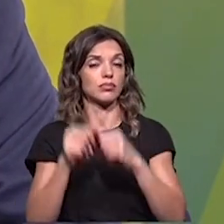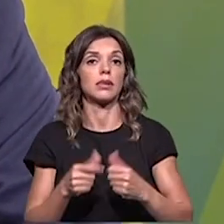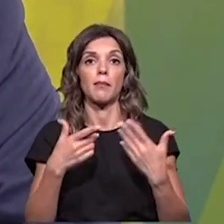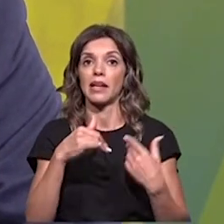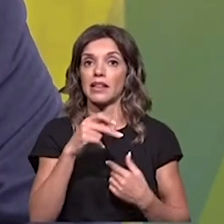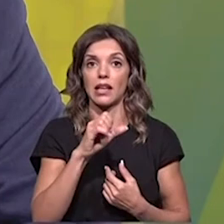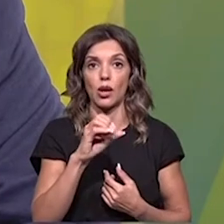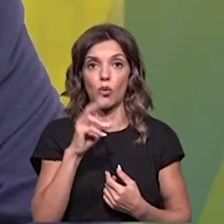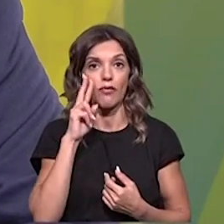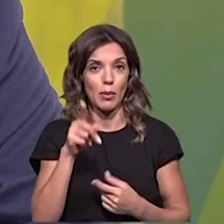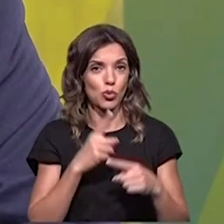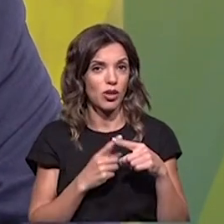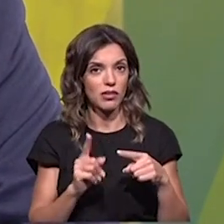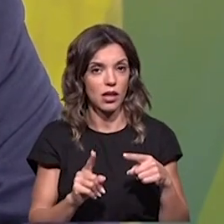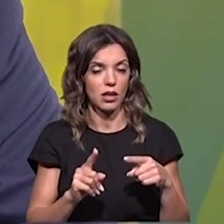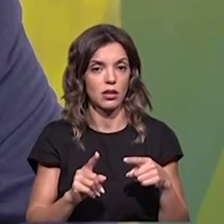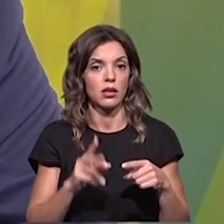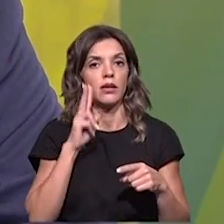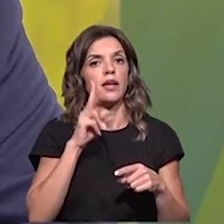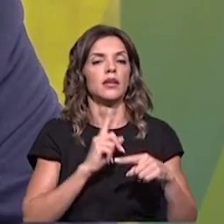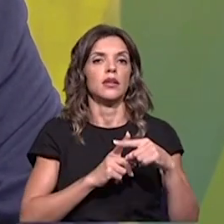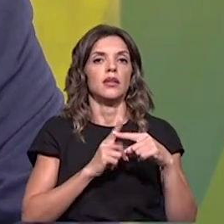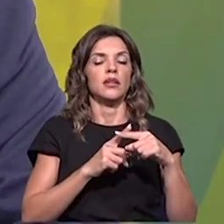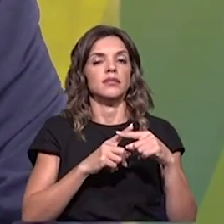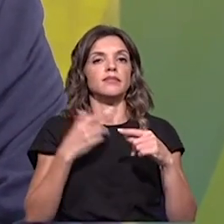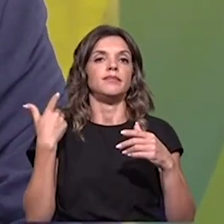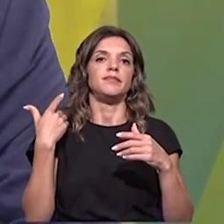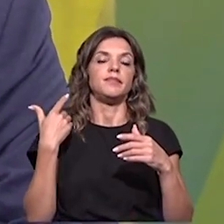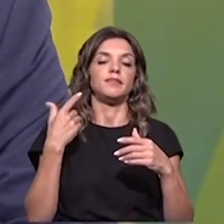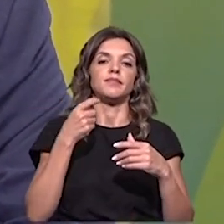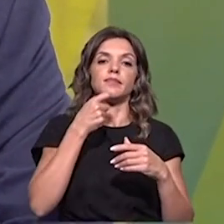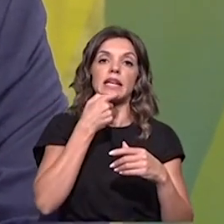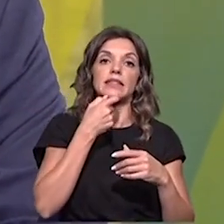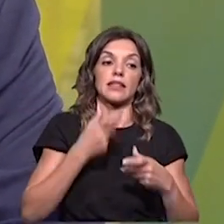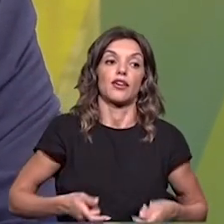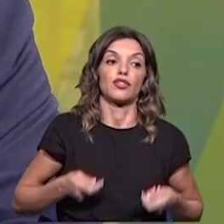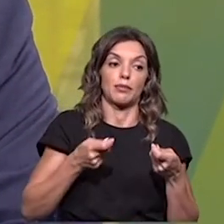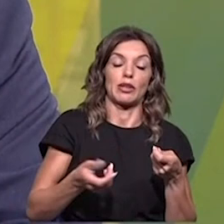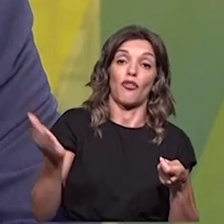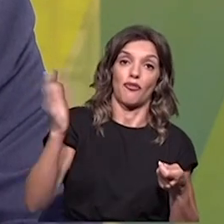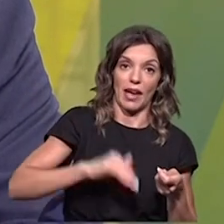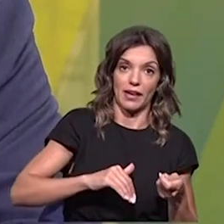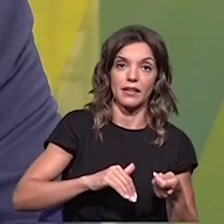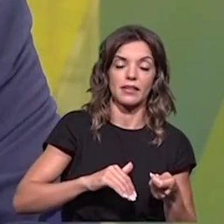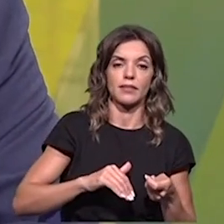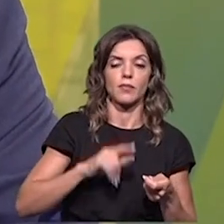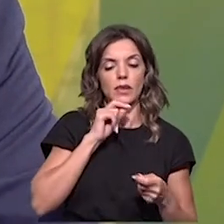Vejo com bons olhos, desde o momento em que exista… atrair esse investimento também sirva para evoluir os salários